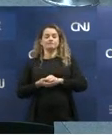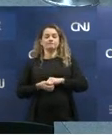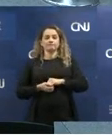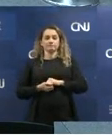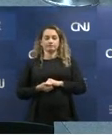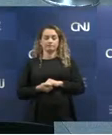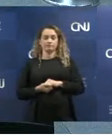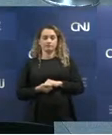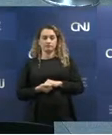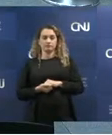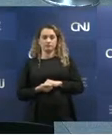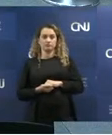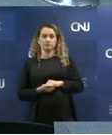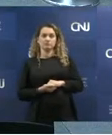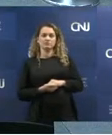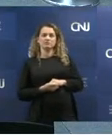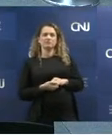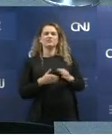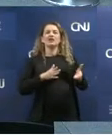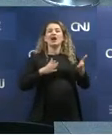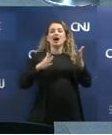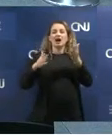Conselheiro Richard Pae Kim.